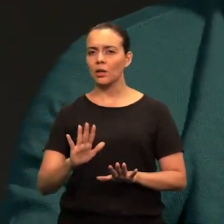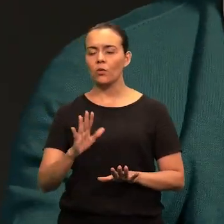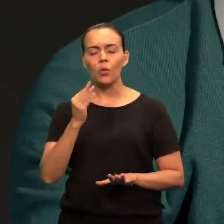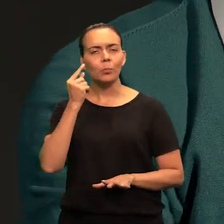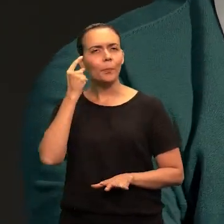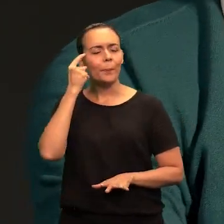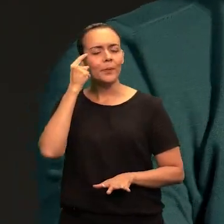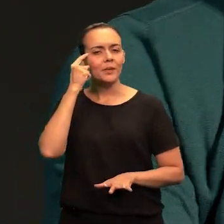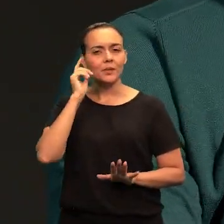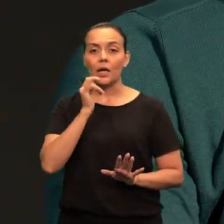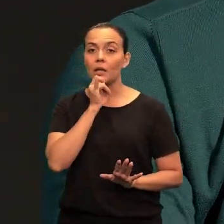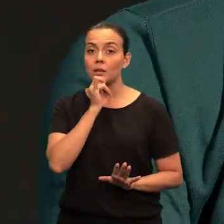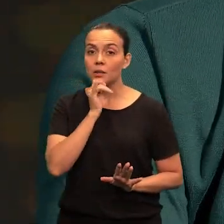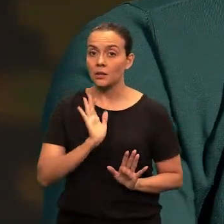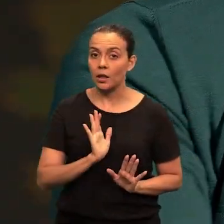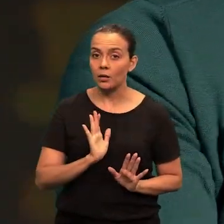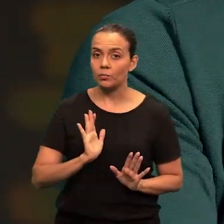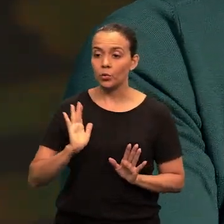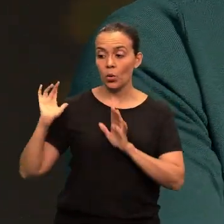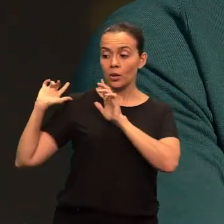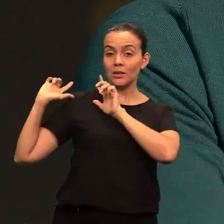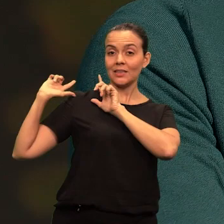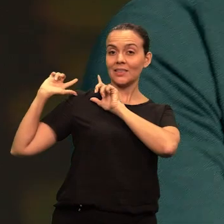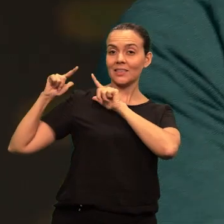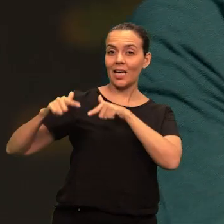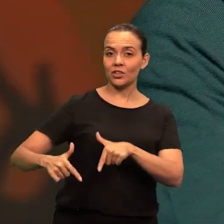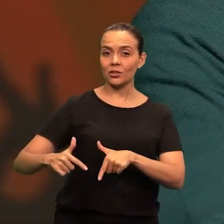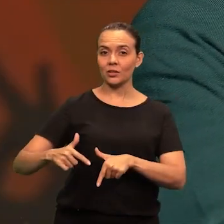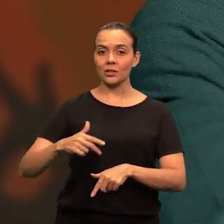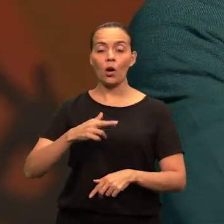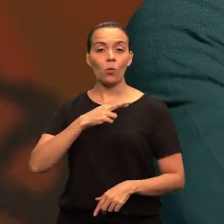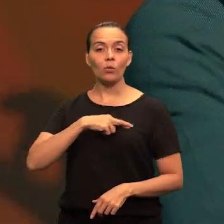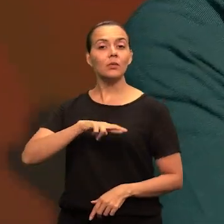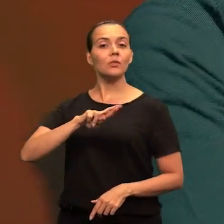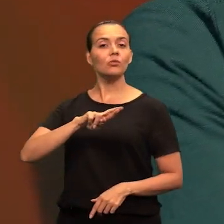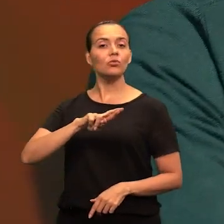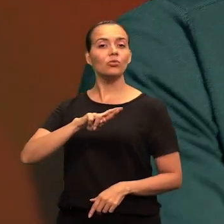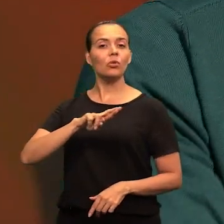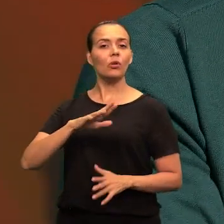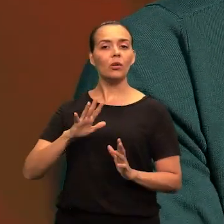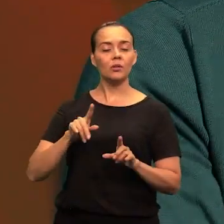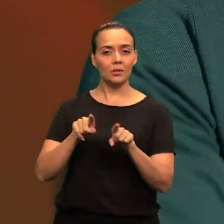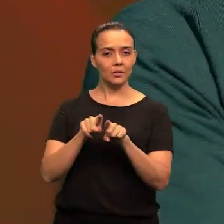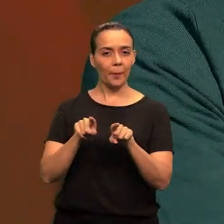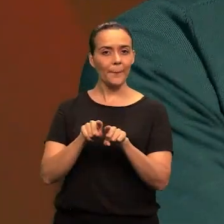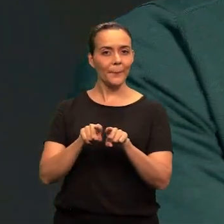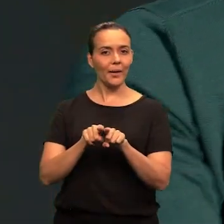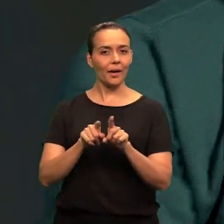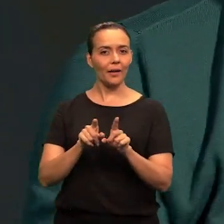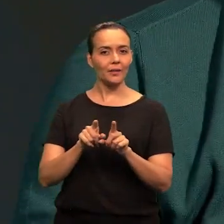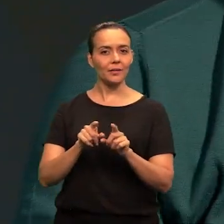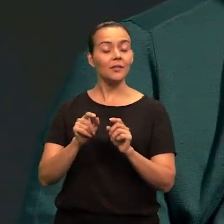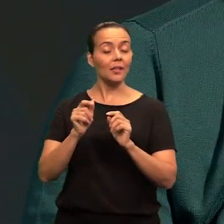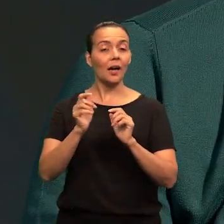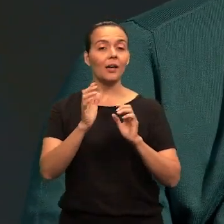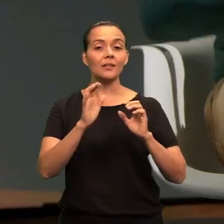e pegarmos, inclusive, as questões da tradição filosófico-religiosa, que nos marca dentro da tradição judaico-cristã,